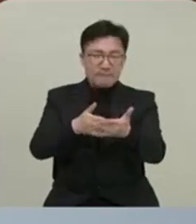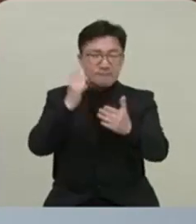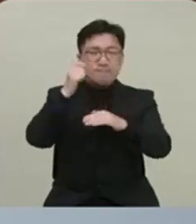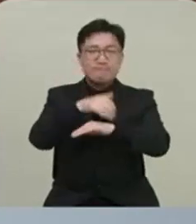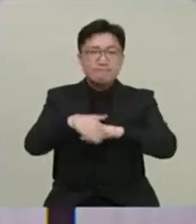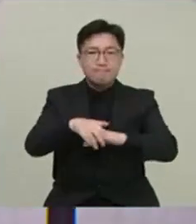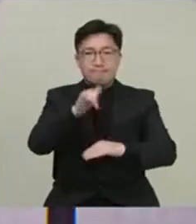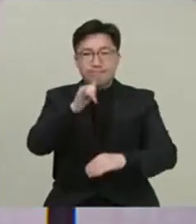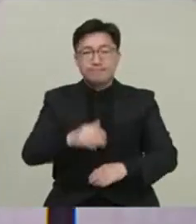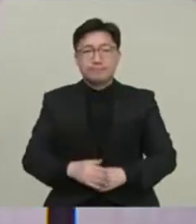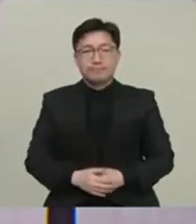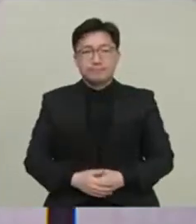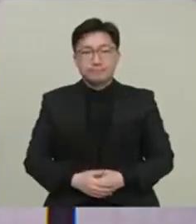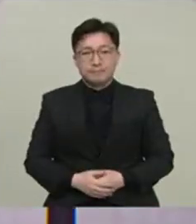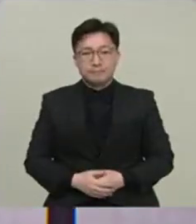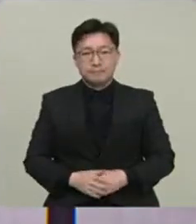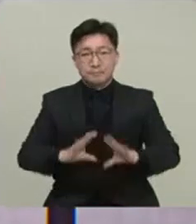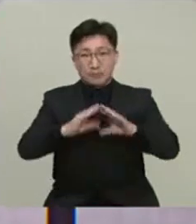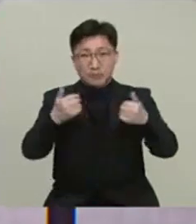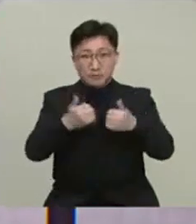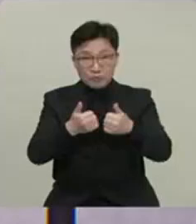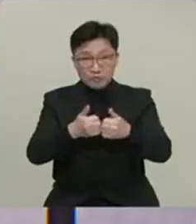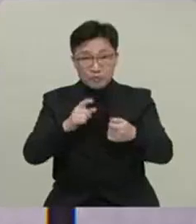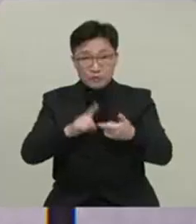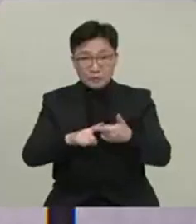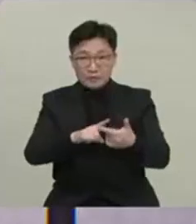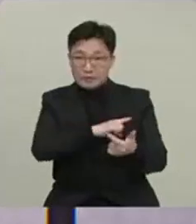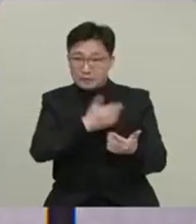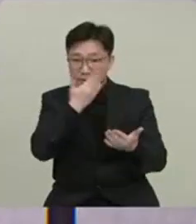김관영/전북도지사 : 국회 및 기재부 예산실의 핵심 관계자들을 지속적으로